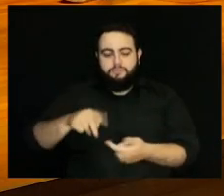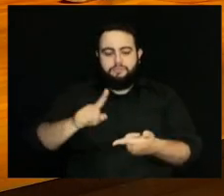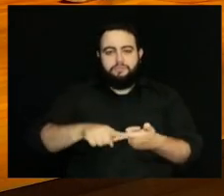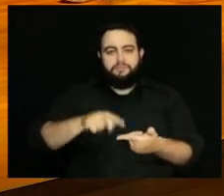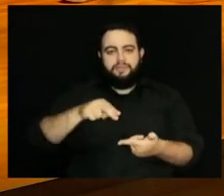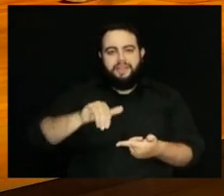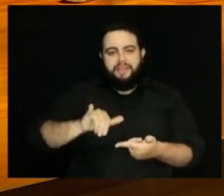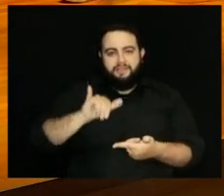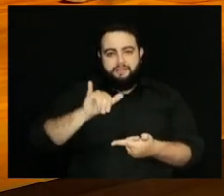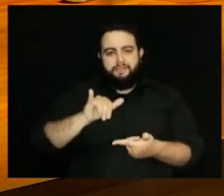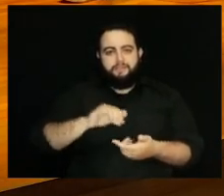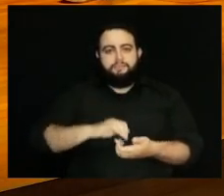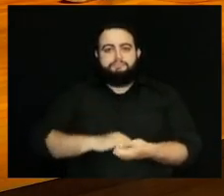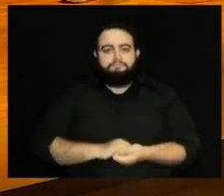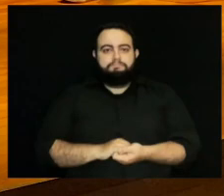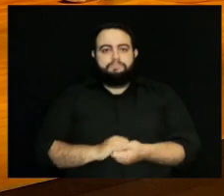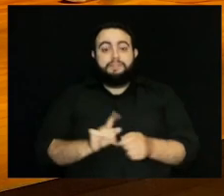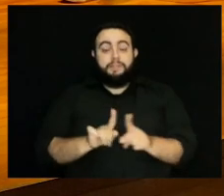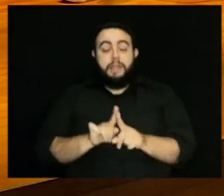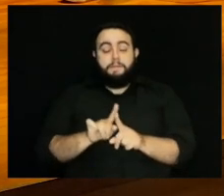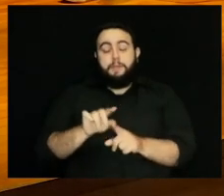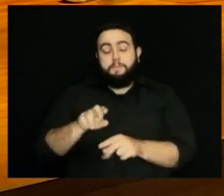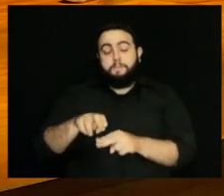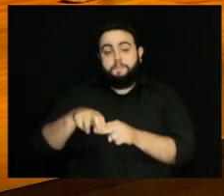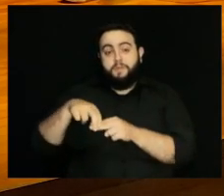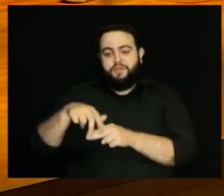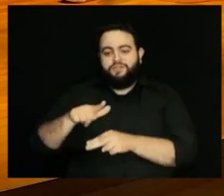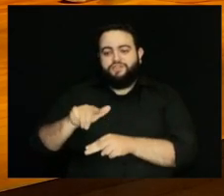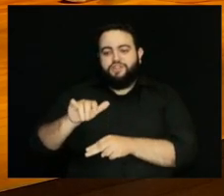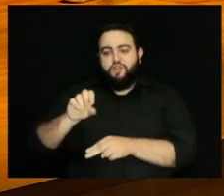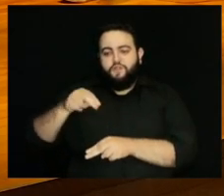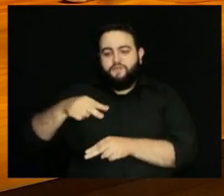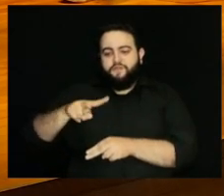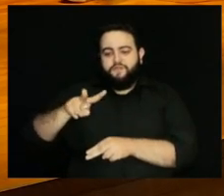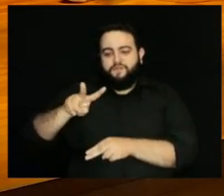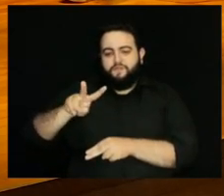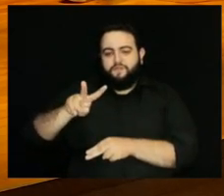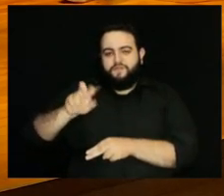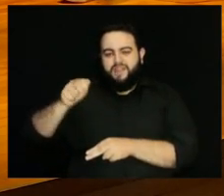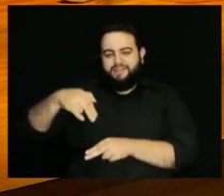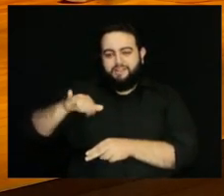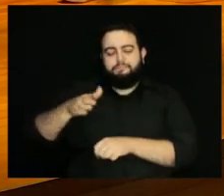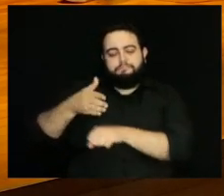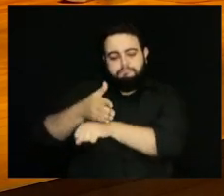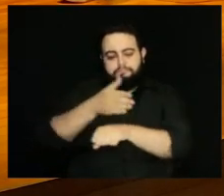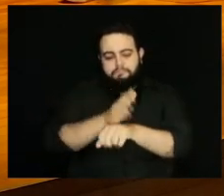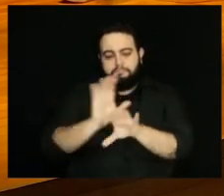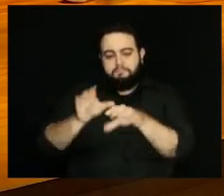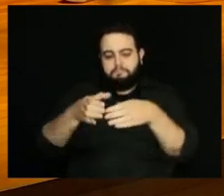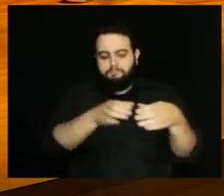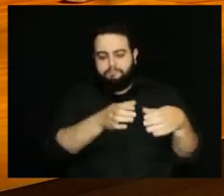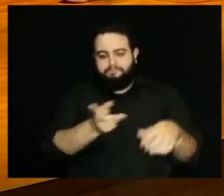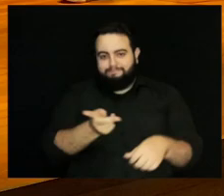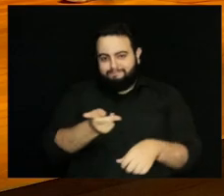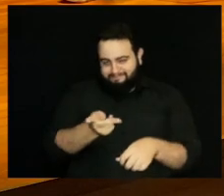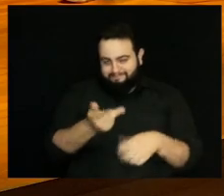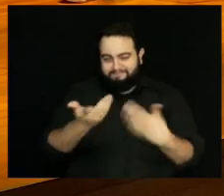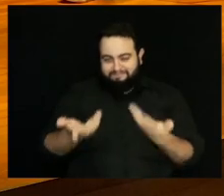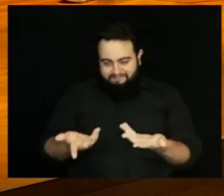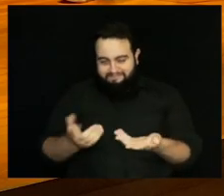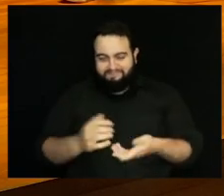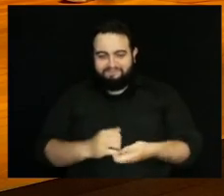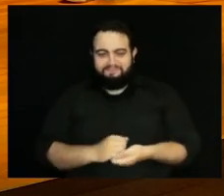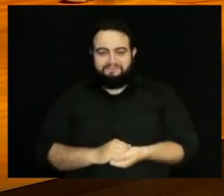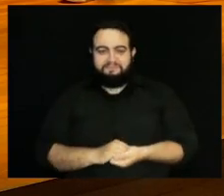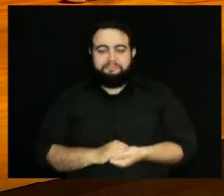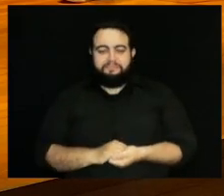porque o Giovanni Berti, que é o percussionista das estrelas, integra a banda de ambos né